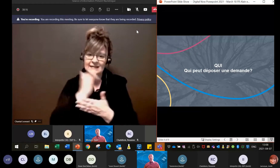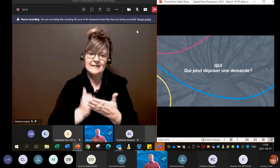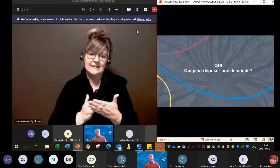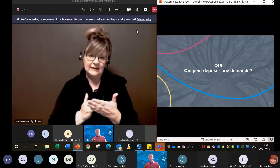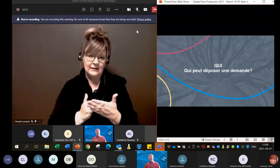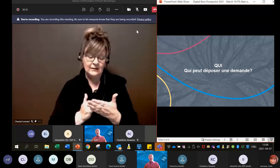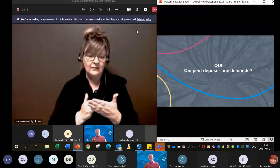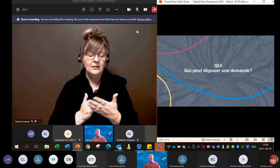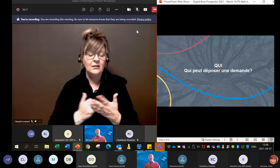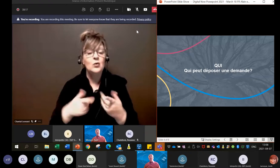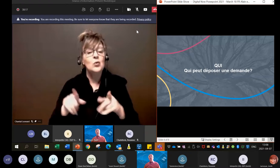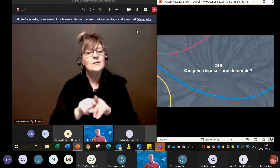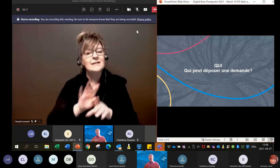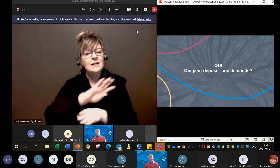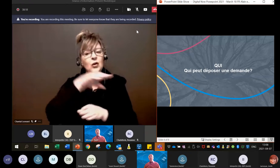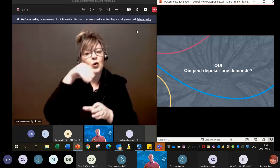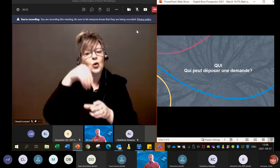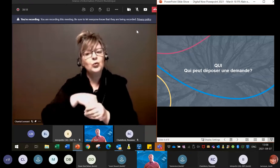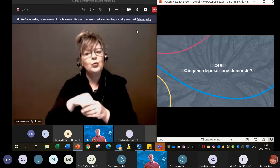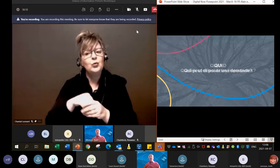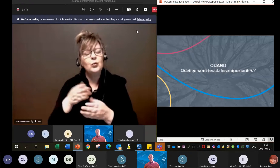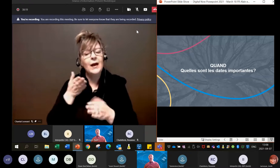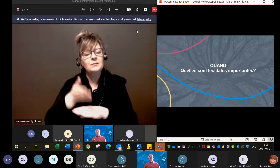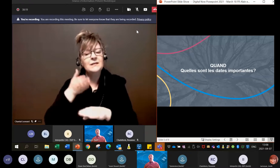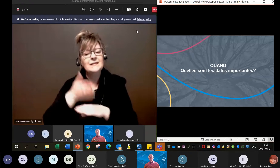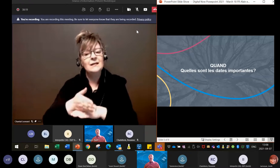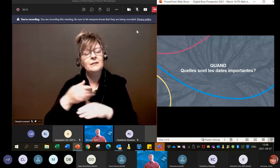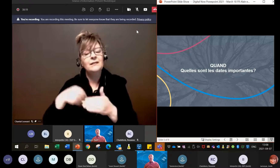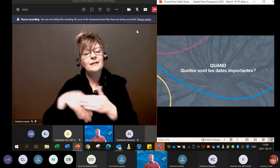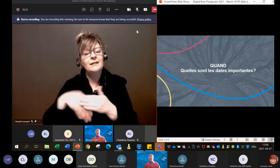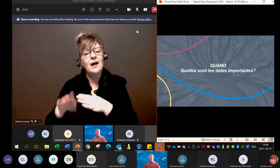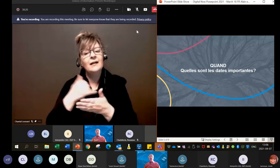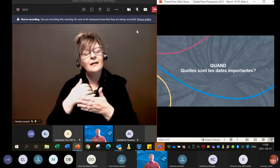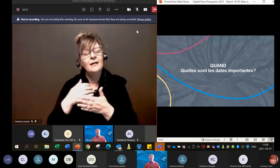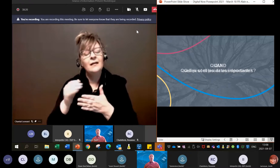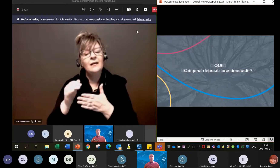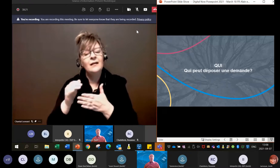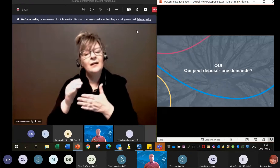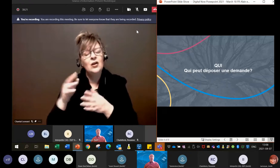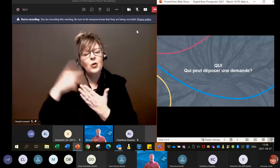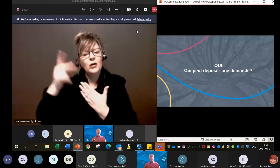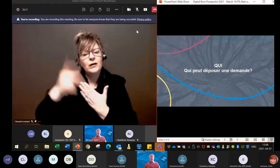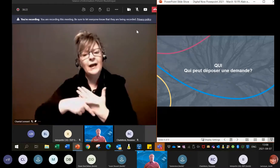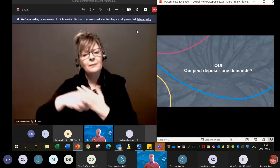admissible dans les lignes directrices du programme Créer, connaître et partager : arts et cultures